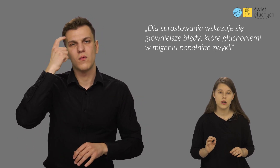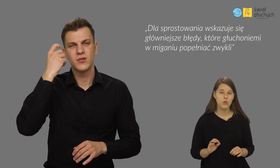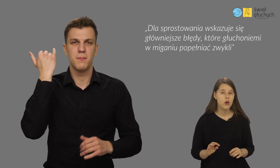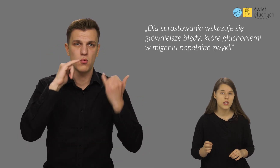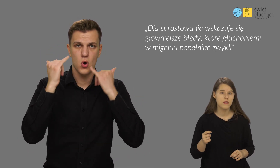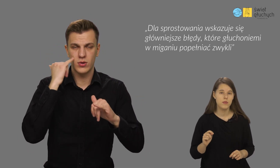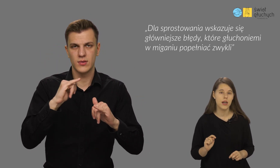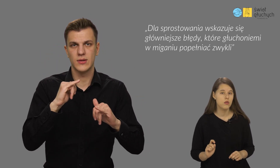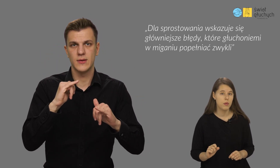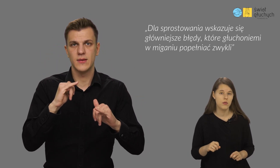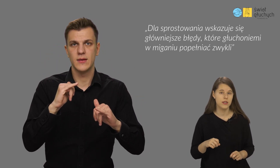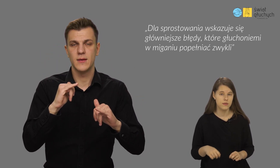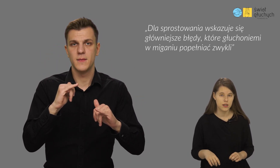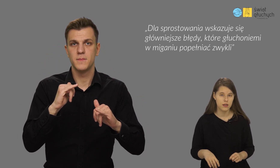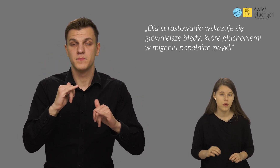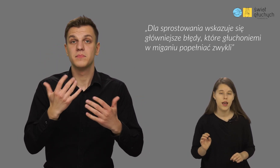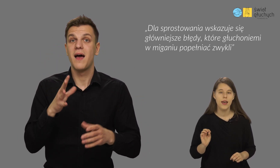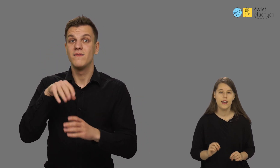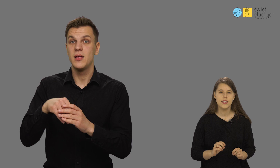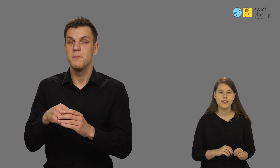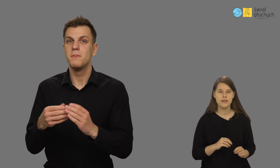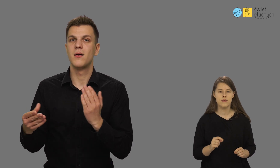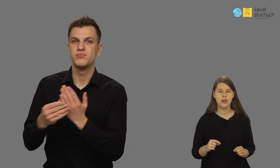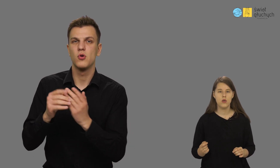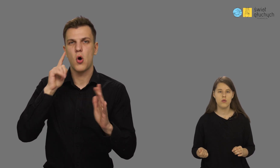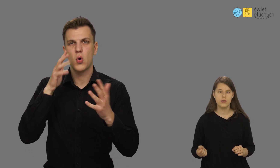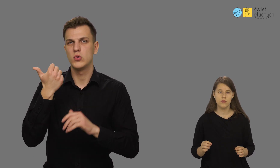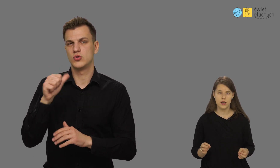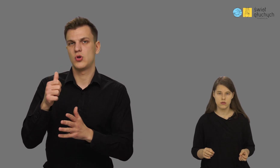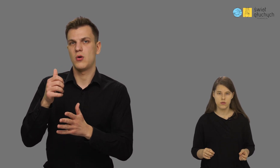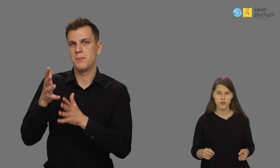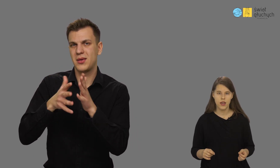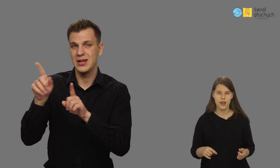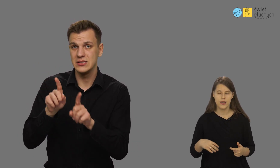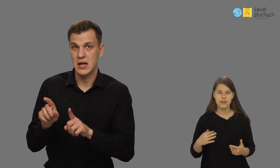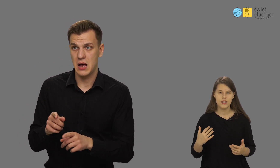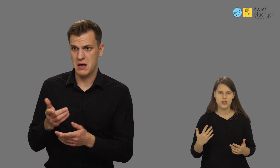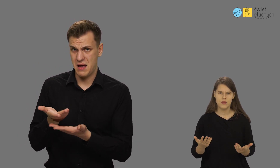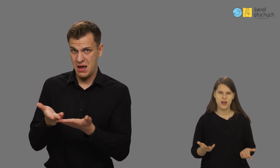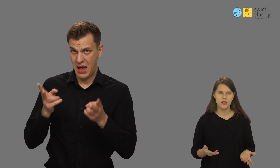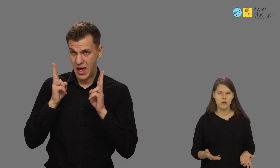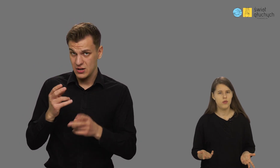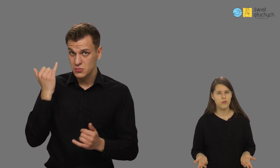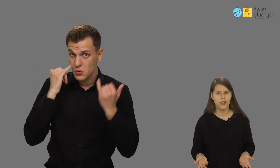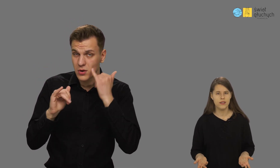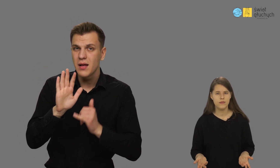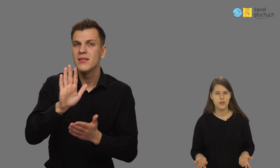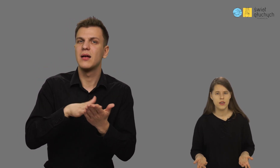które głuchoniemi w miganiu popełniać zwykli”. Aneks ten zawiera ok. 100 wyrazów. Jednak czy naprawdę to były błędy?